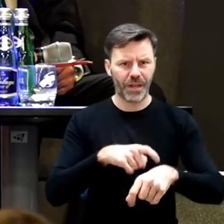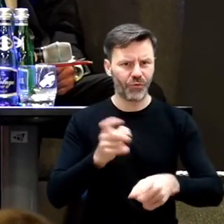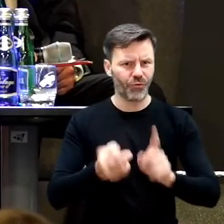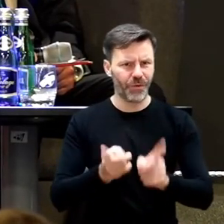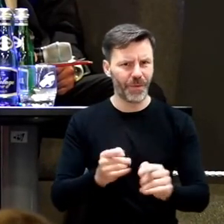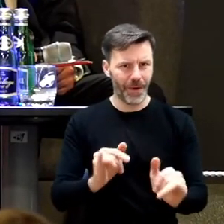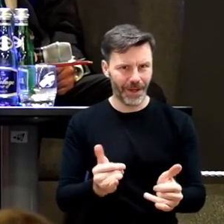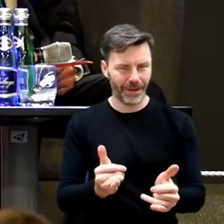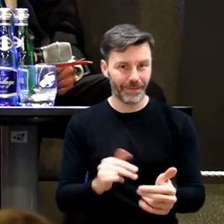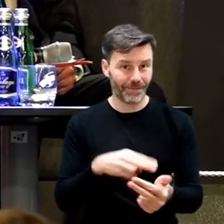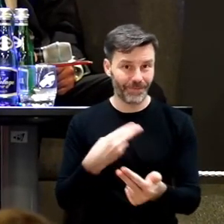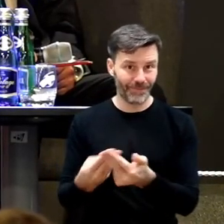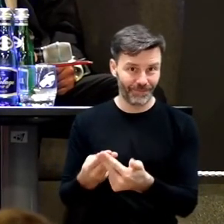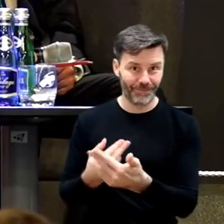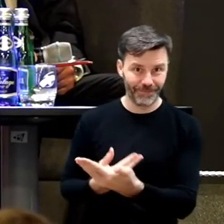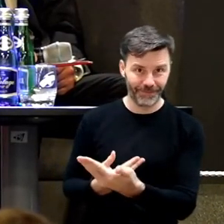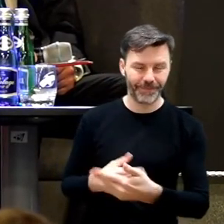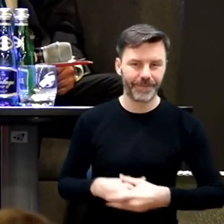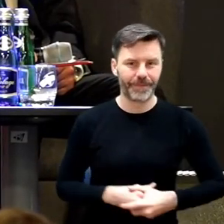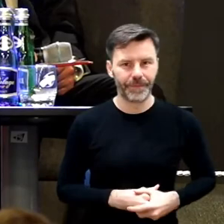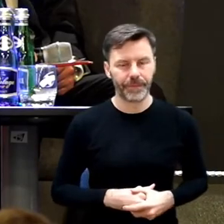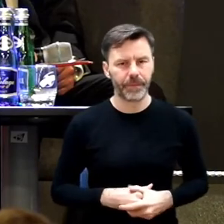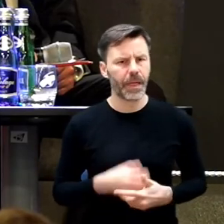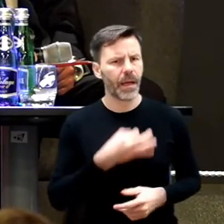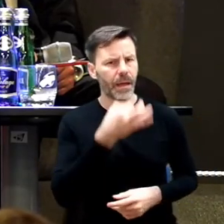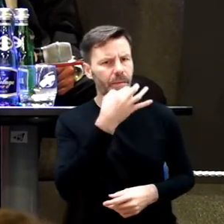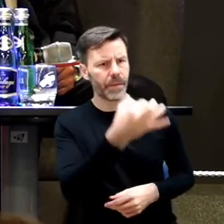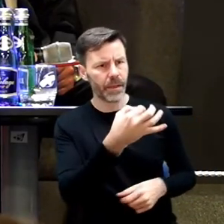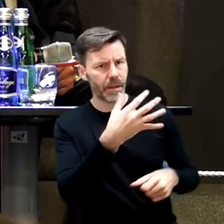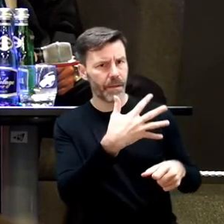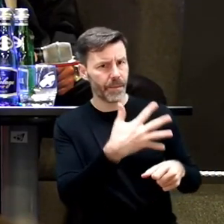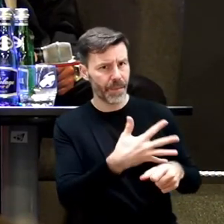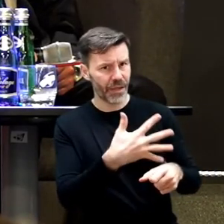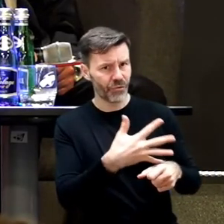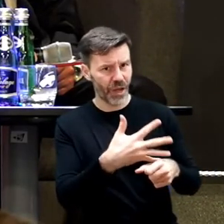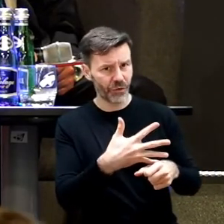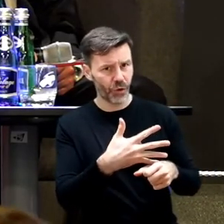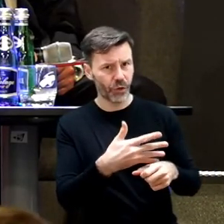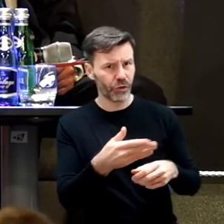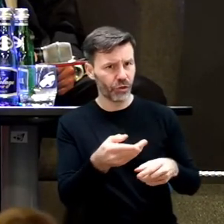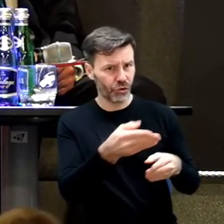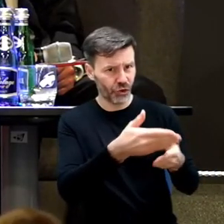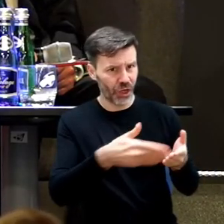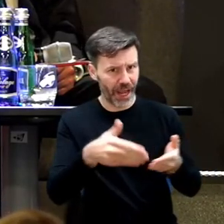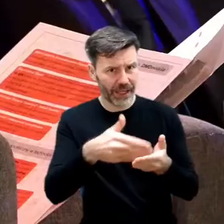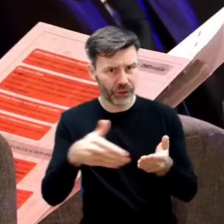Powiedzmy tylko jeszcze konkretnie, to jest 50 parę modułów, które są po prostu będą zestawione w czerwcu,